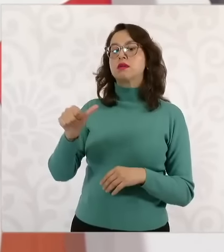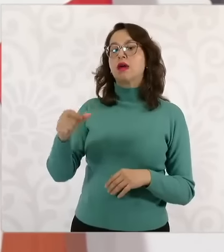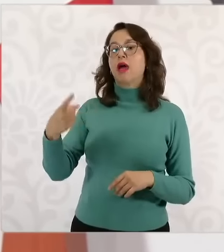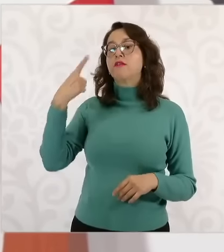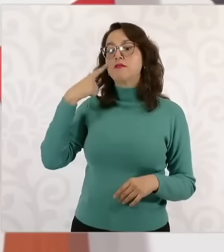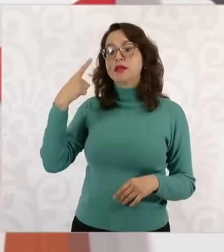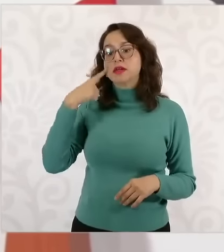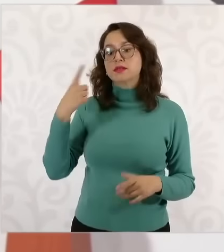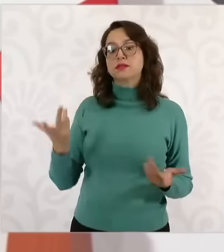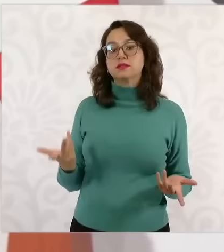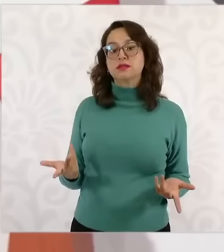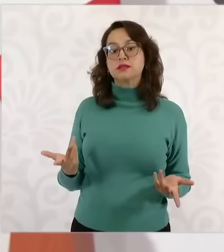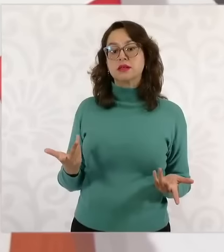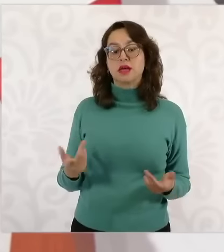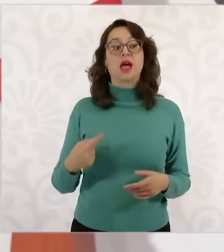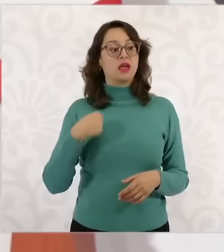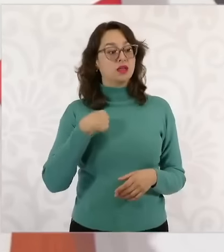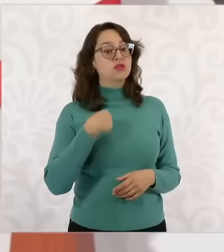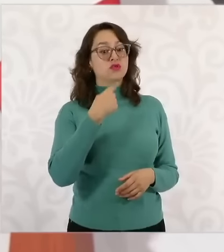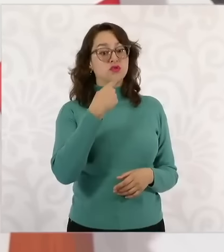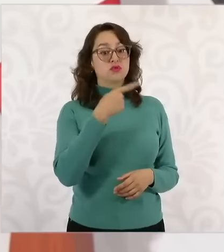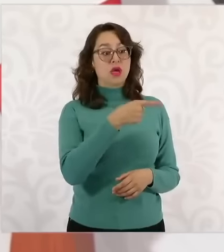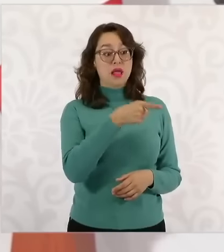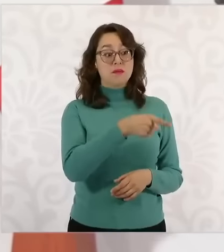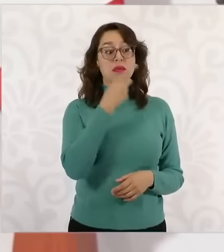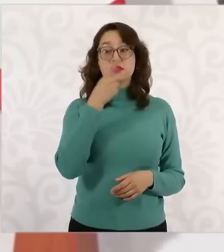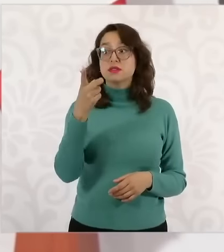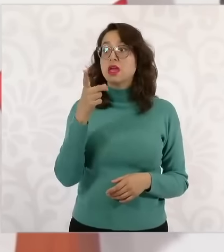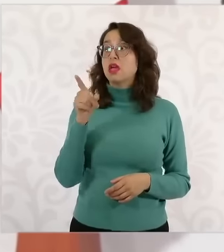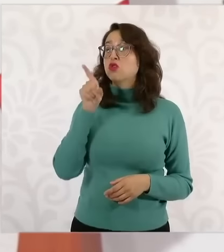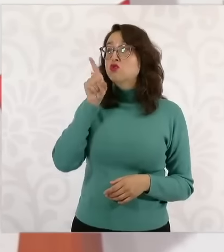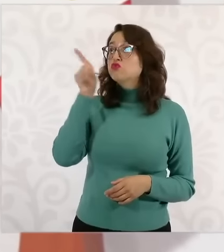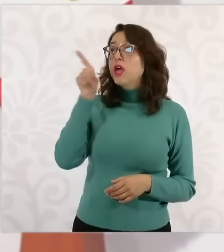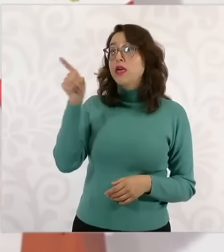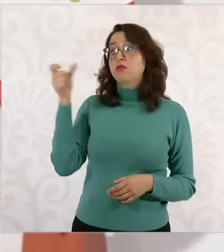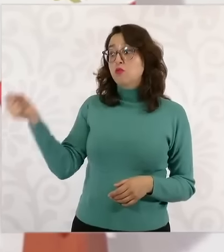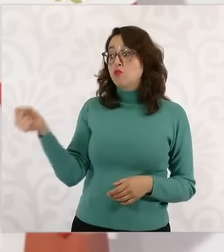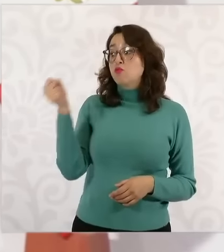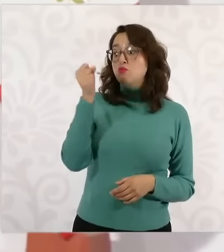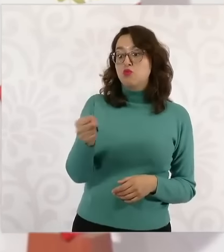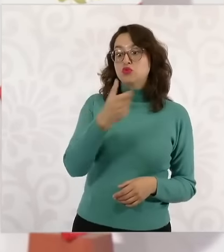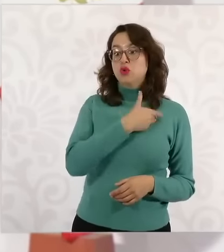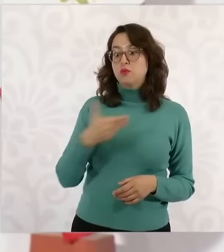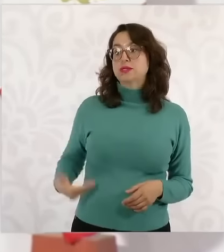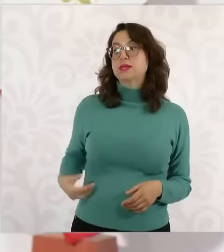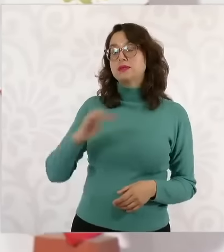presidentes municipales ponen." Me dice él. Algo así es. A lo mejor palabras más, palabras menos,